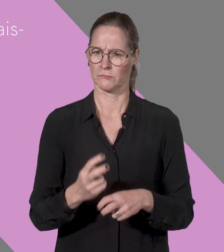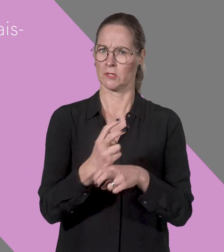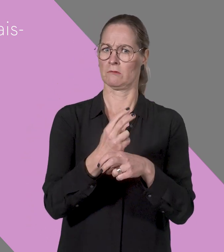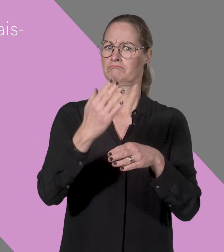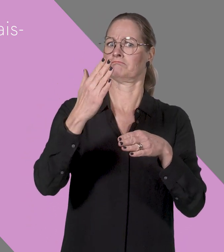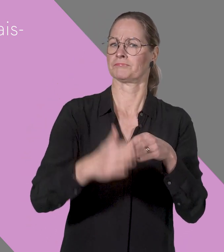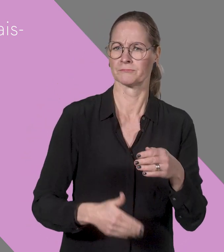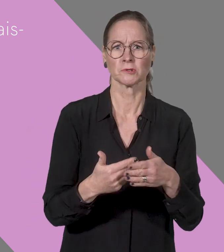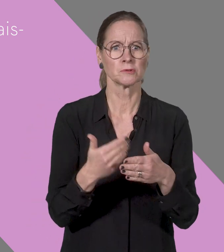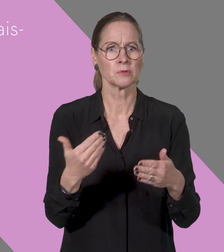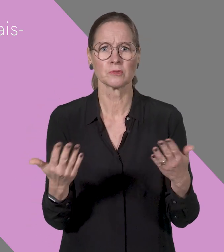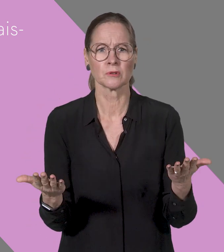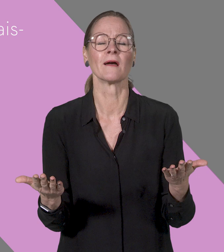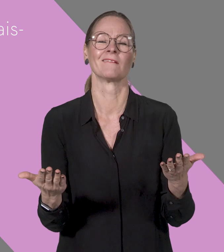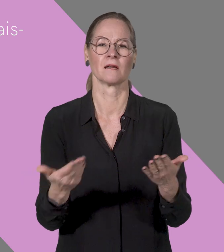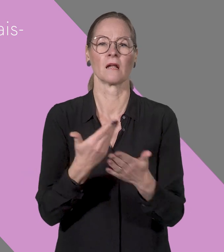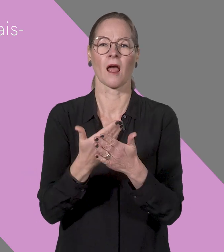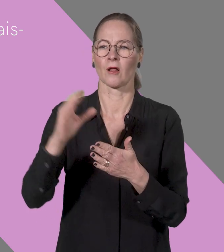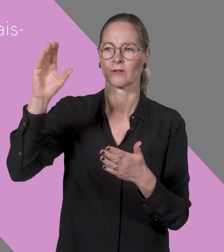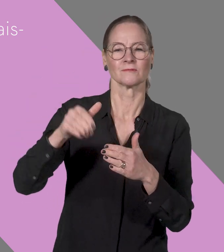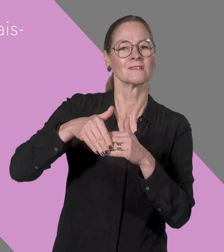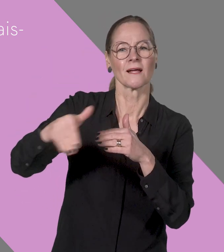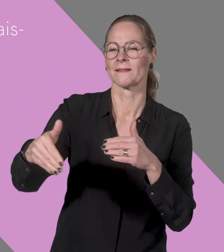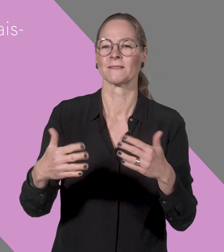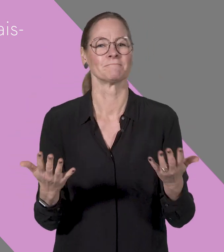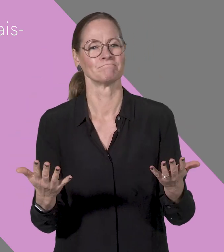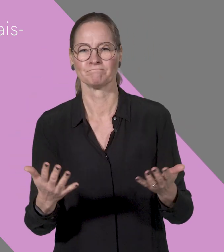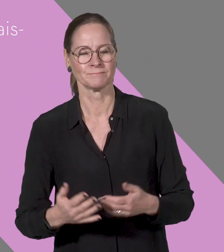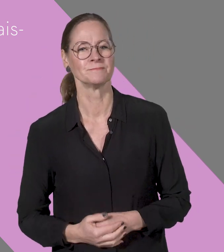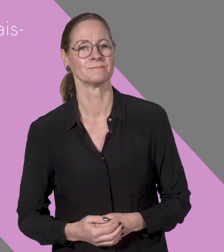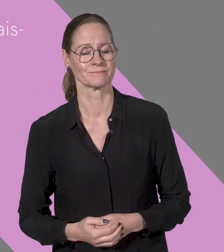Syy kokeilun päättymiseen on se, että sen rahoitusta ei jatketa.